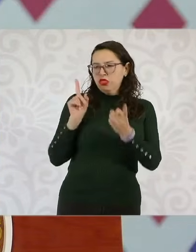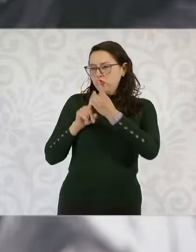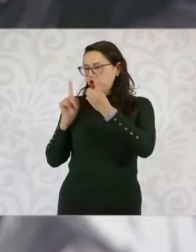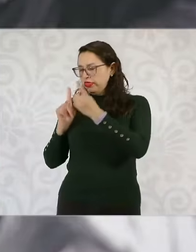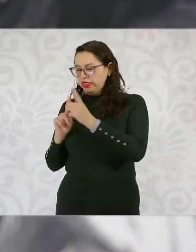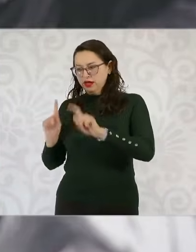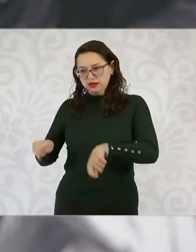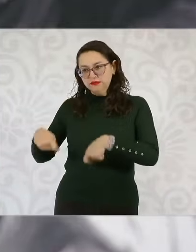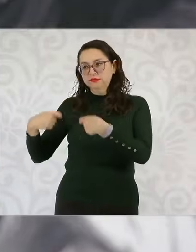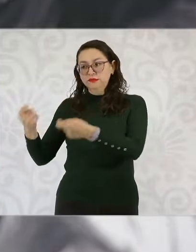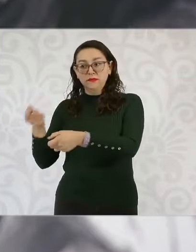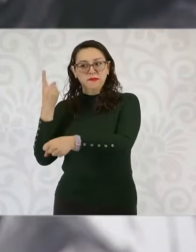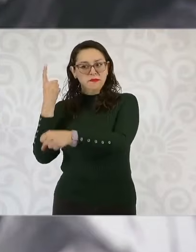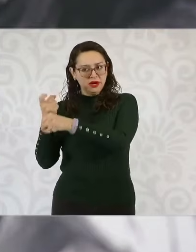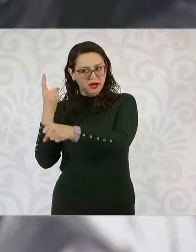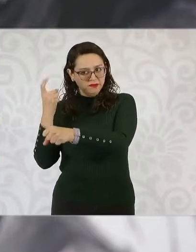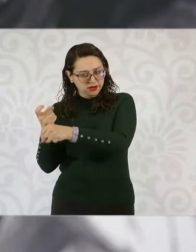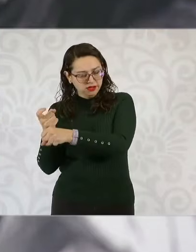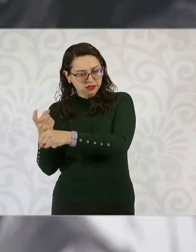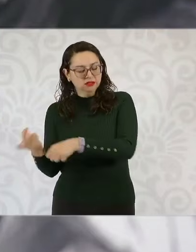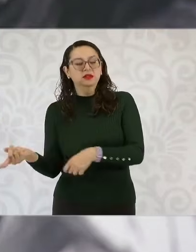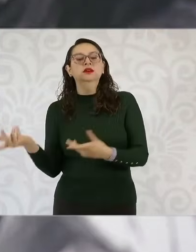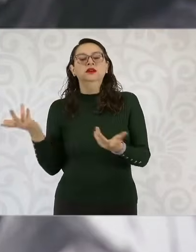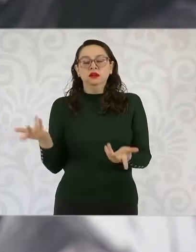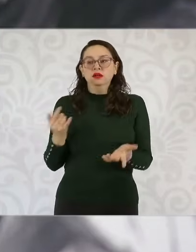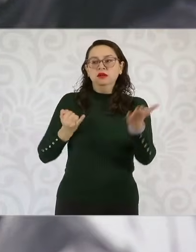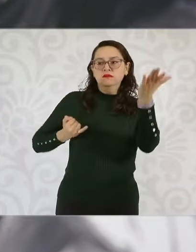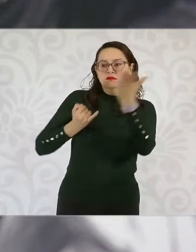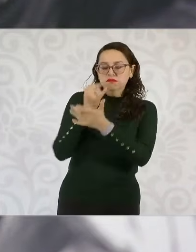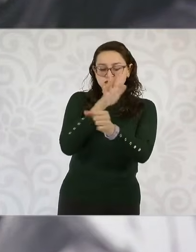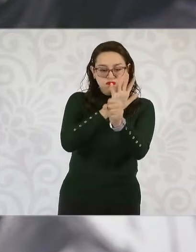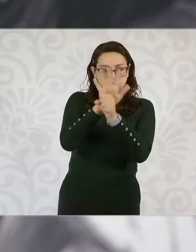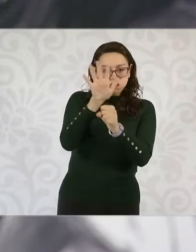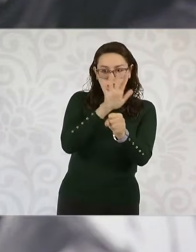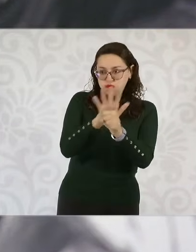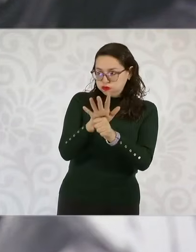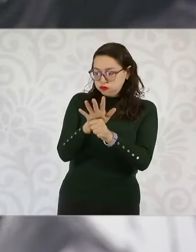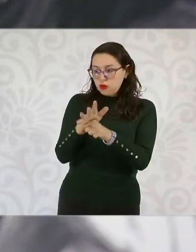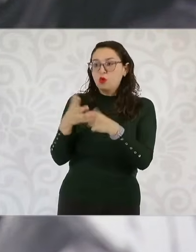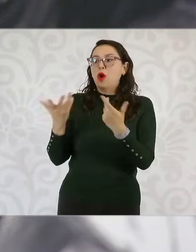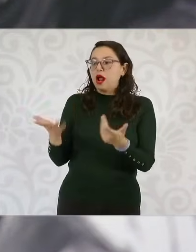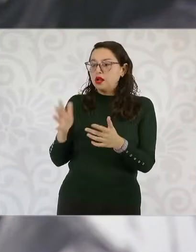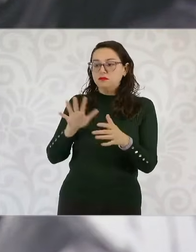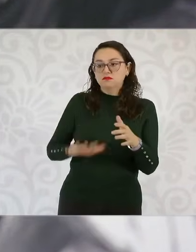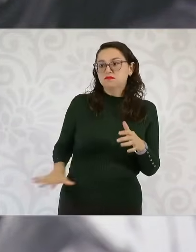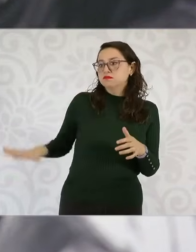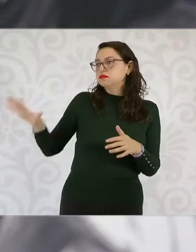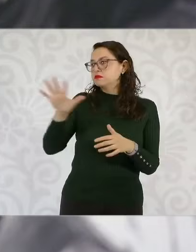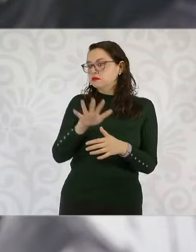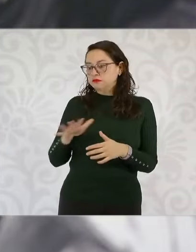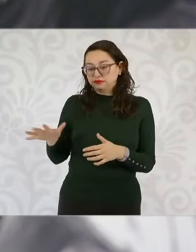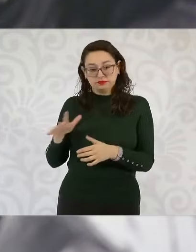otorga a Pemex la Facultad de decidir siempre de primera mano sobre los recursos del país para